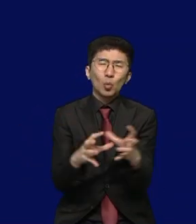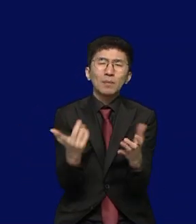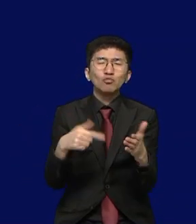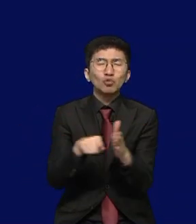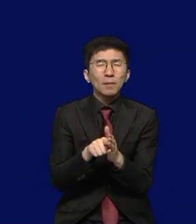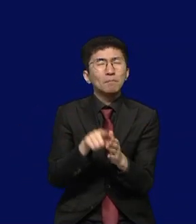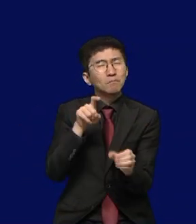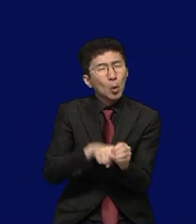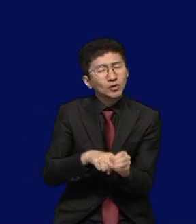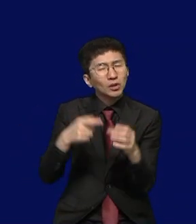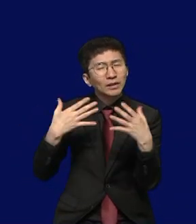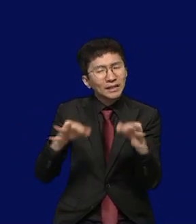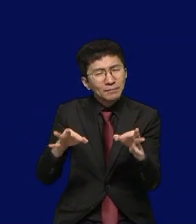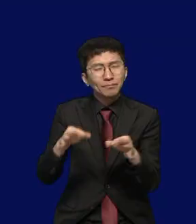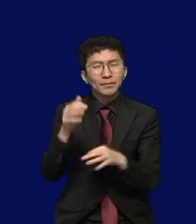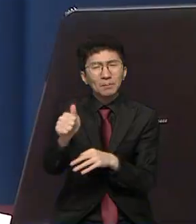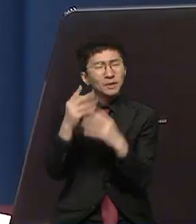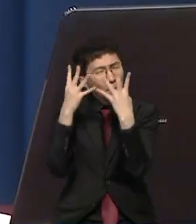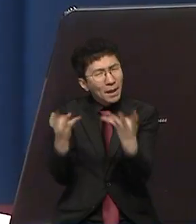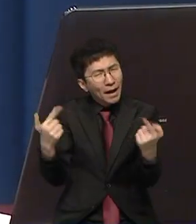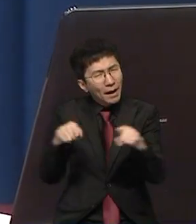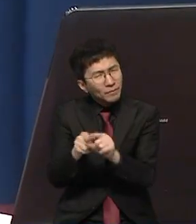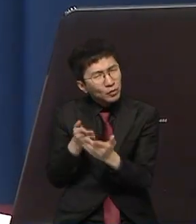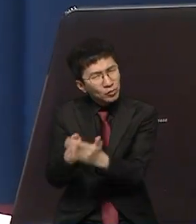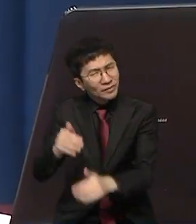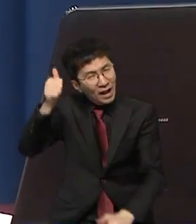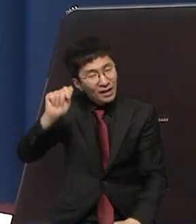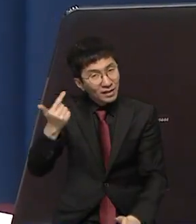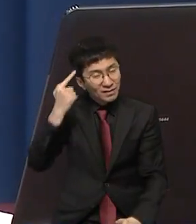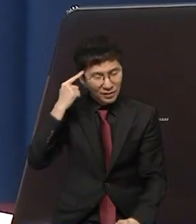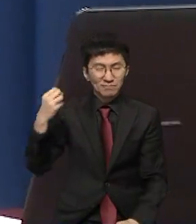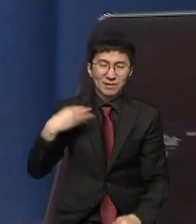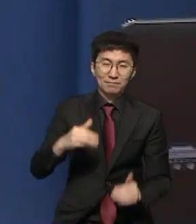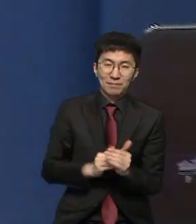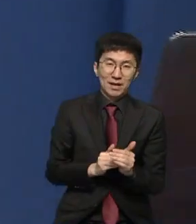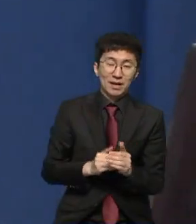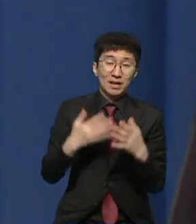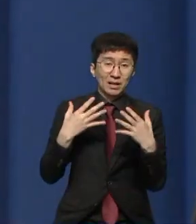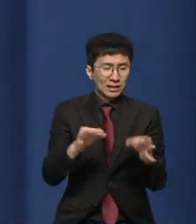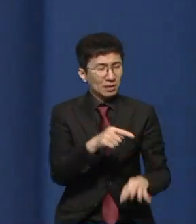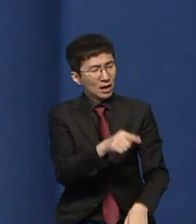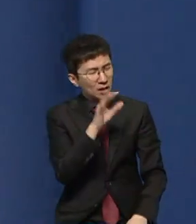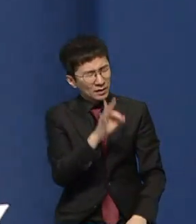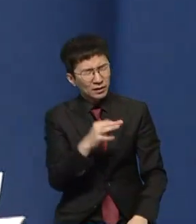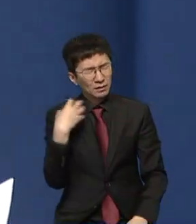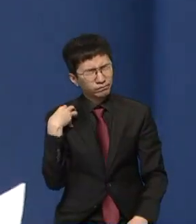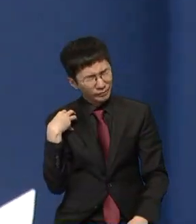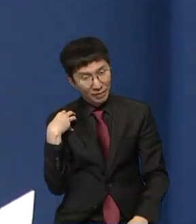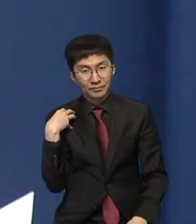요청하면 더 좋을 것이라고 밝혔습니다. 김 전 지사에 대한 마음의 짐을 가진 문 대통령으로서는 고심이 깊어질 수밖에 없습니다.